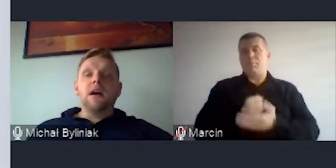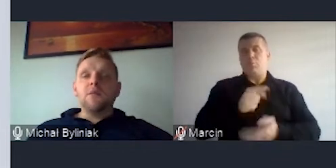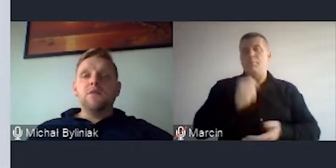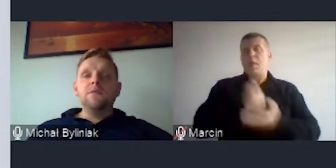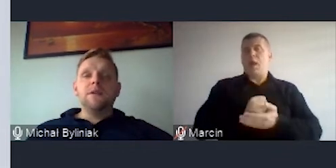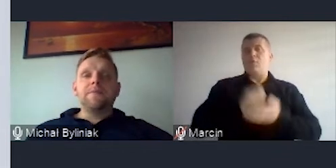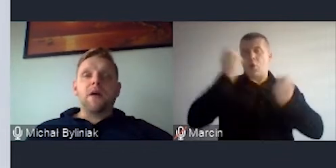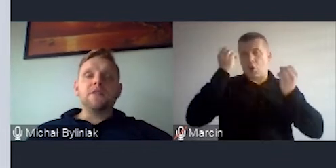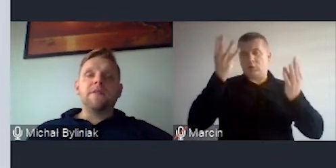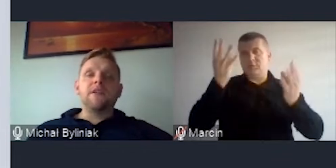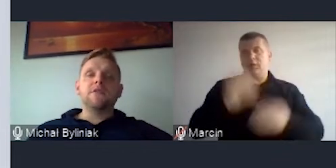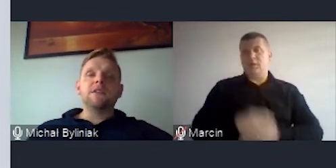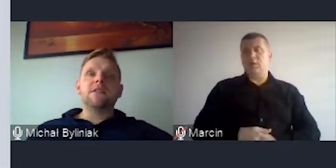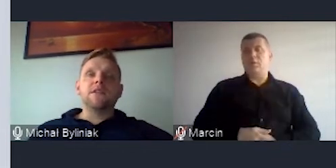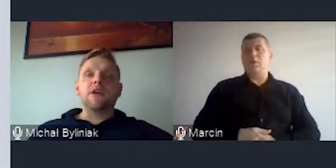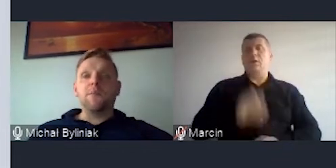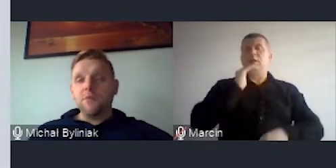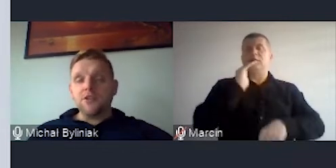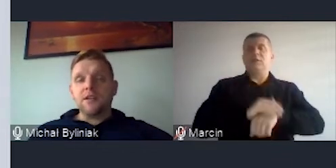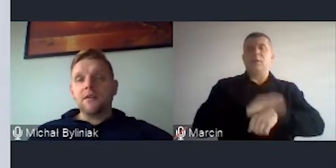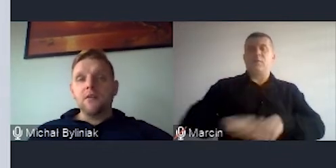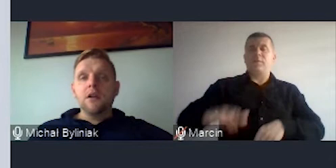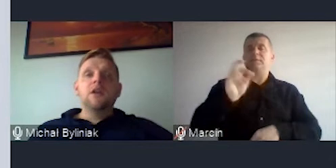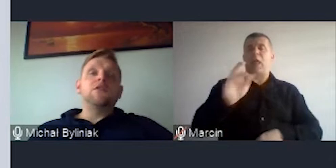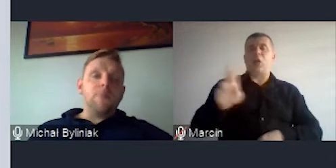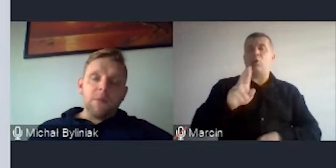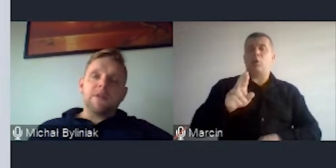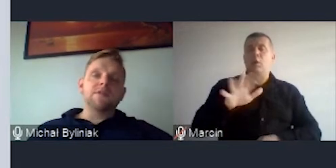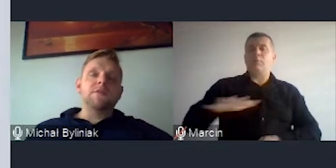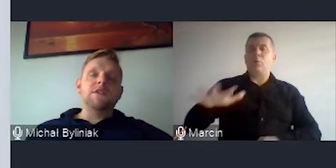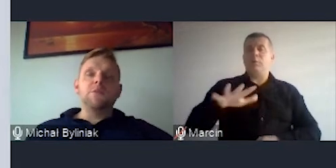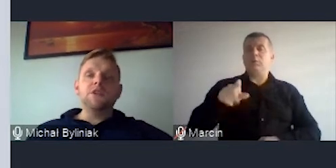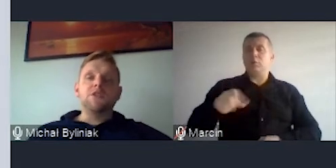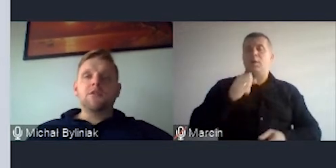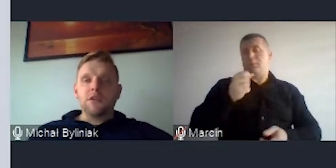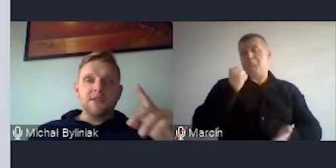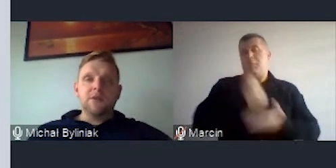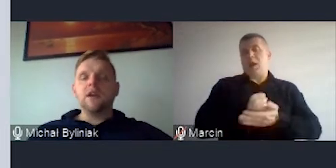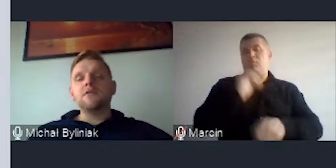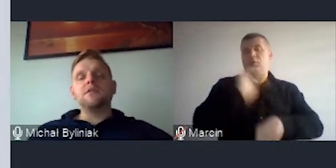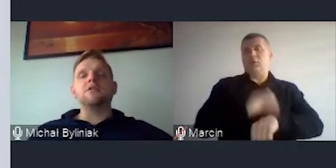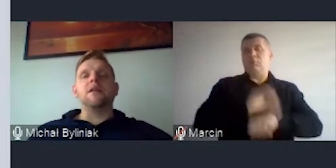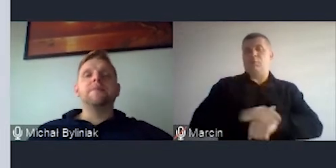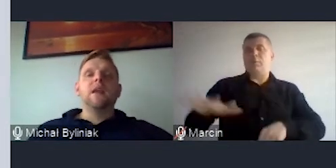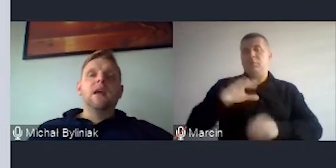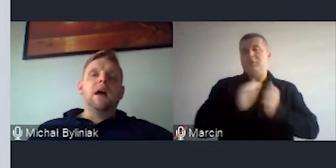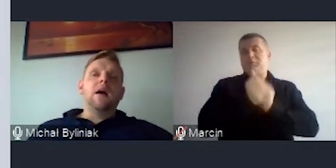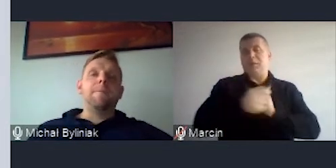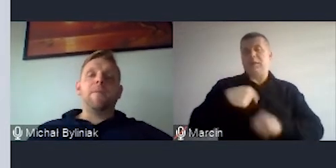Jak mówimy o zamawiających z sektora publicznego to mamy Prawo Zamówień Publicznych, które się zmienia od stycznia.